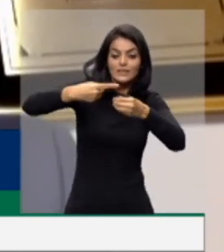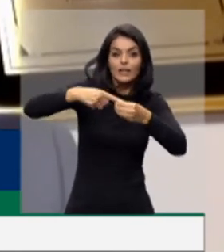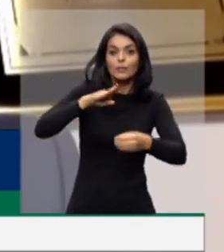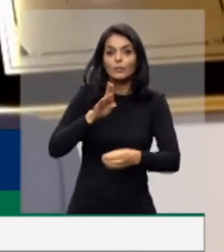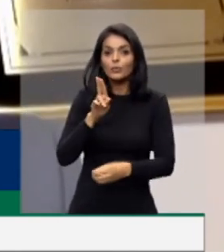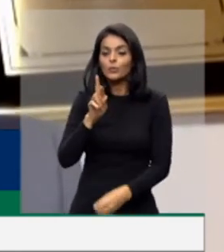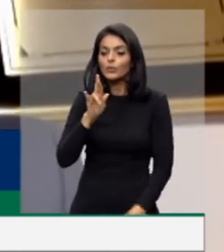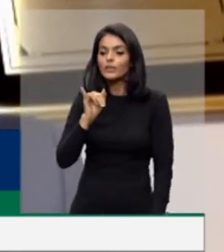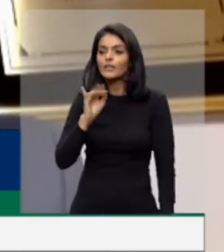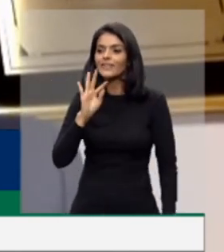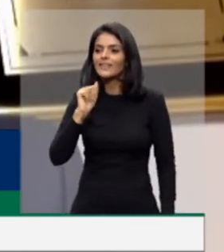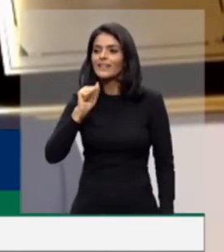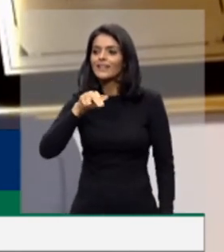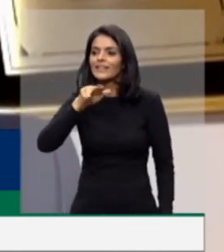ELE FOI CASADO COM E FALECEU EM 2012, FOI O PRIMEIRO